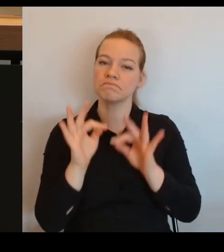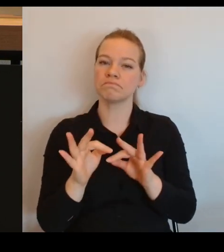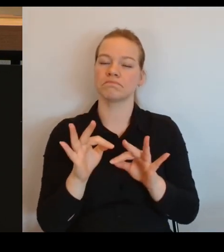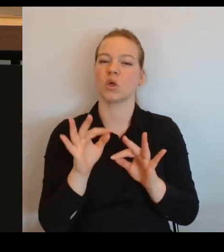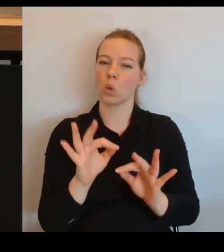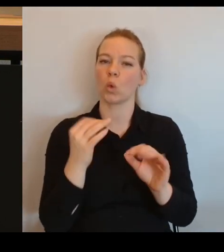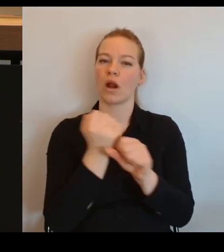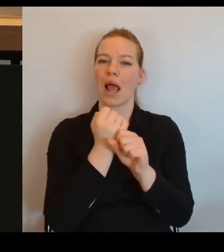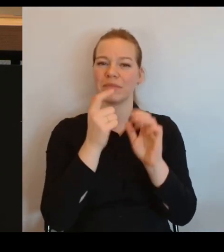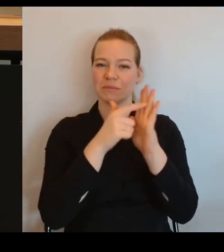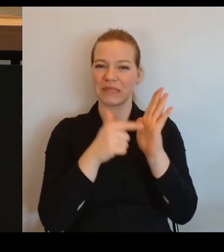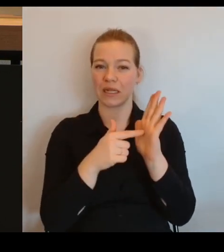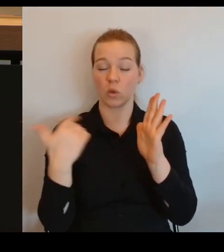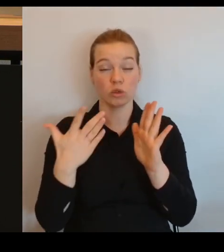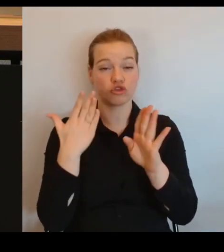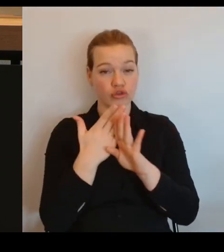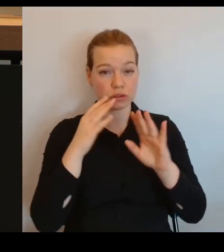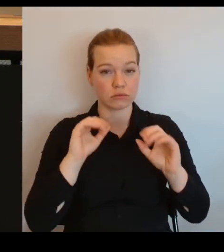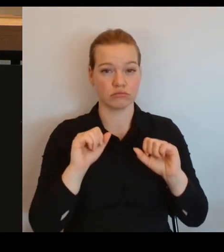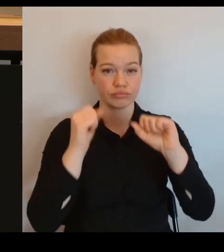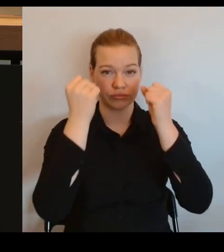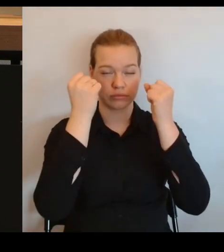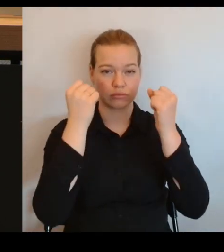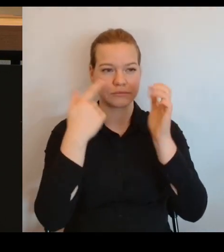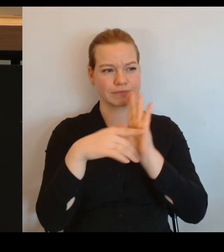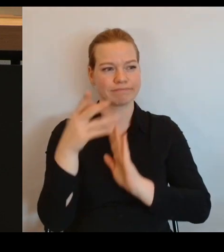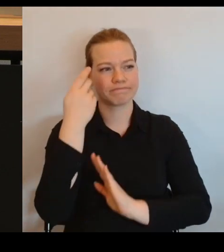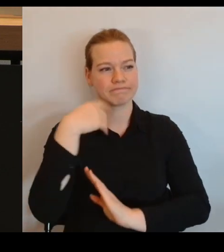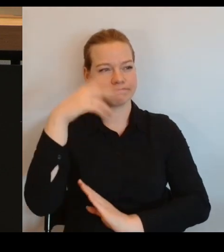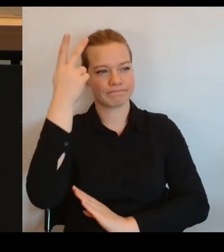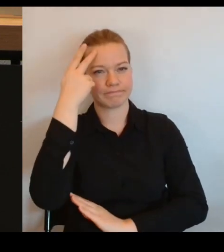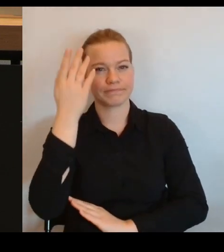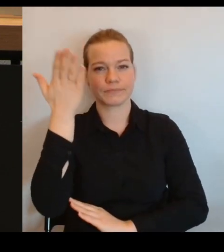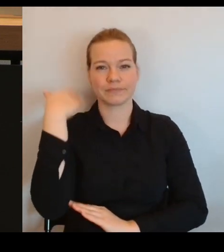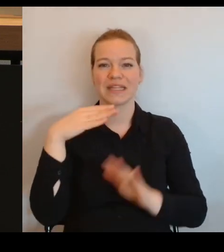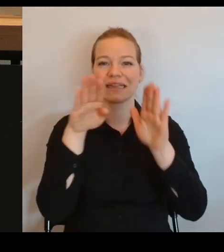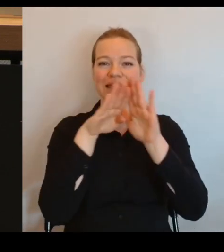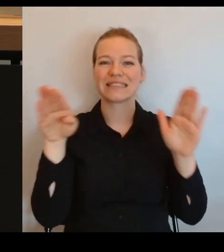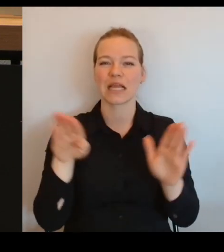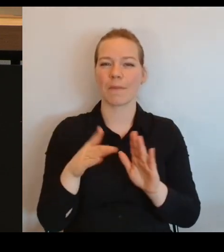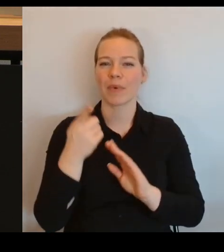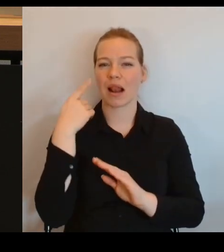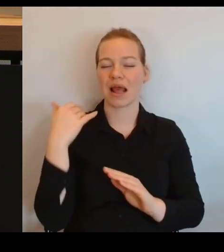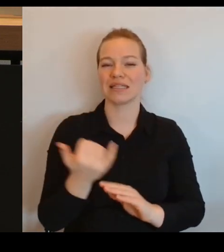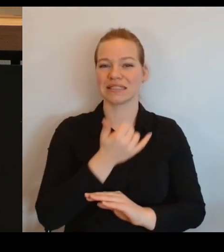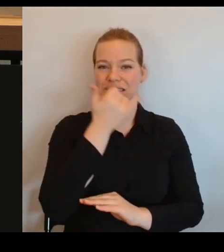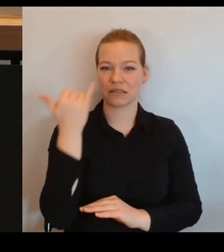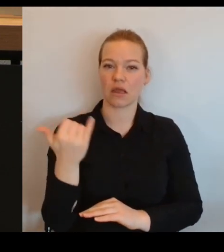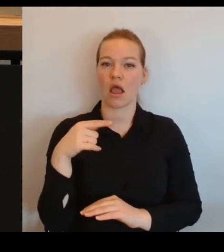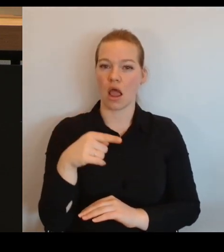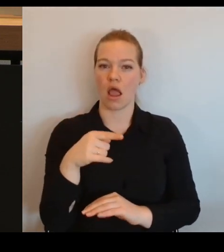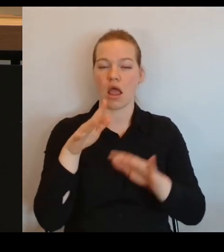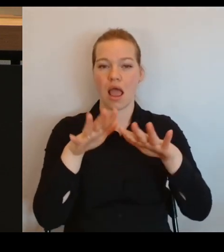des letzten Jahres. Hier haben wir sehr ausführlich über den Drei Punkte Plan zum Maßnahmenpaket Stabiler Bus